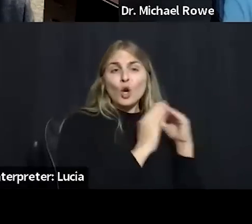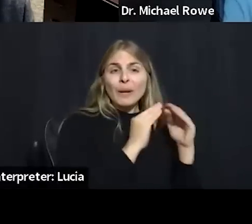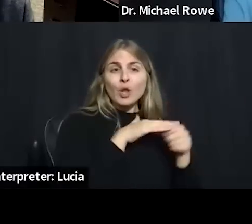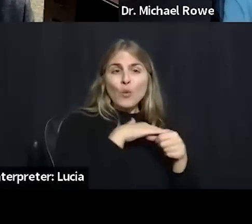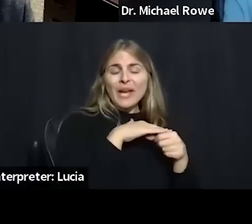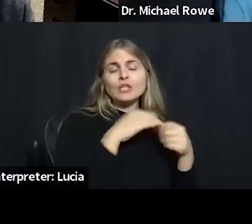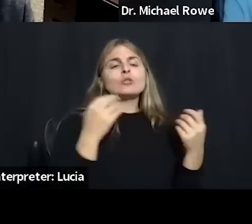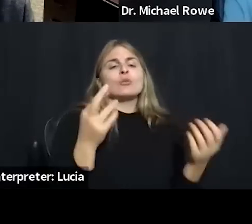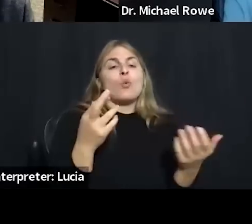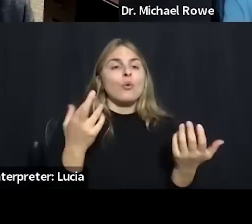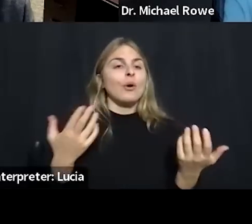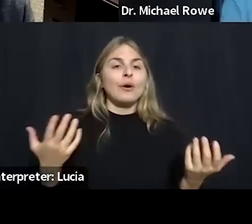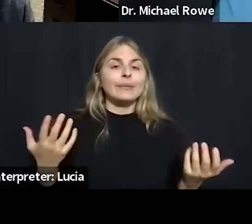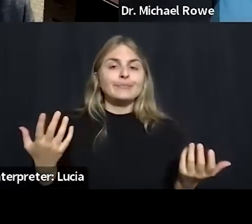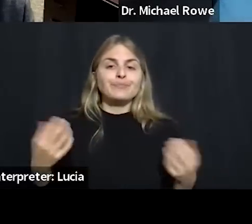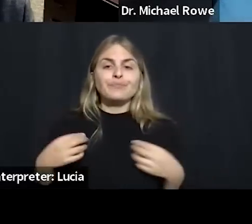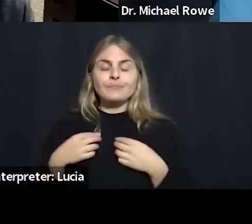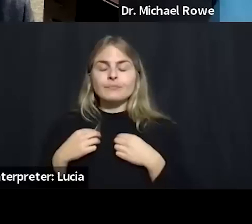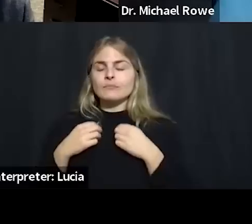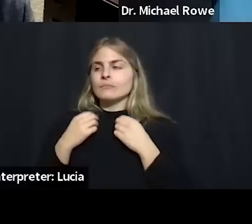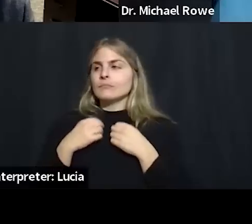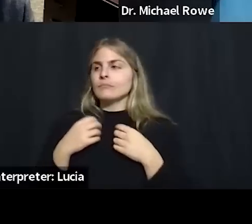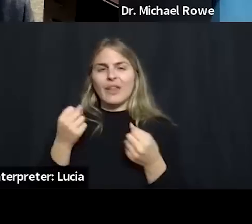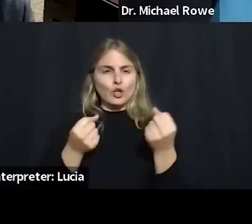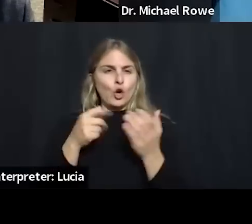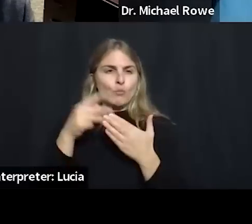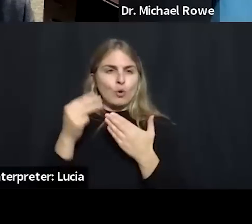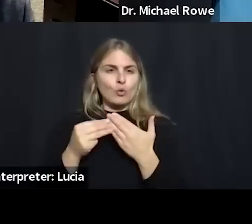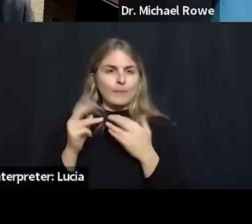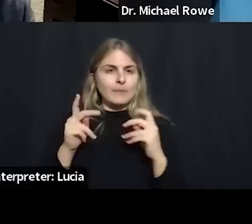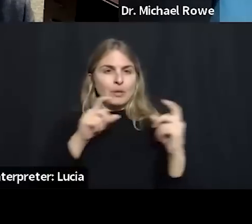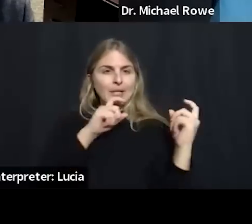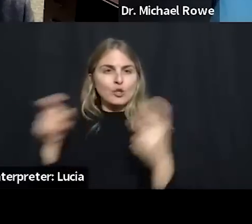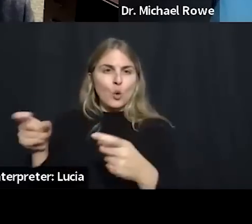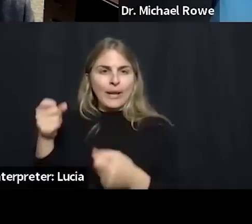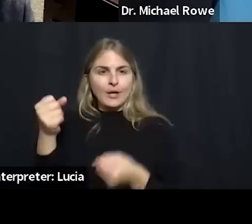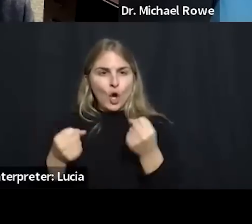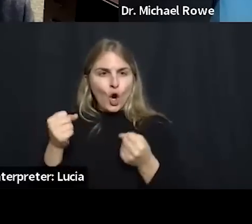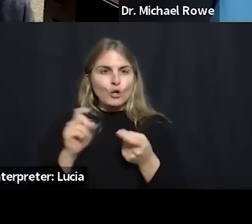También programas de autos donde las personas puedan donar vehículos a personas sin hogar